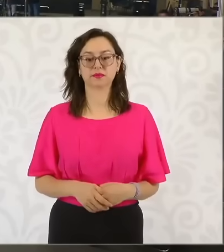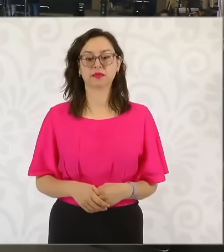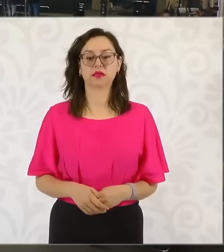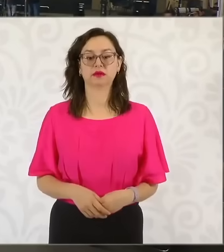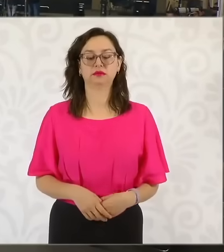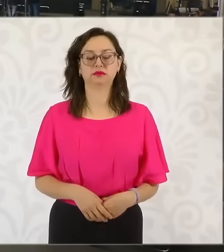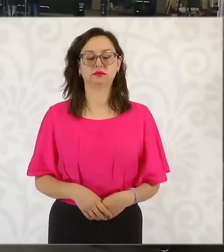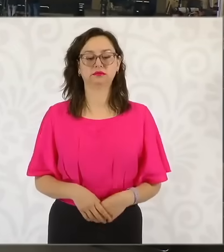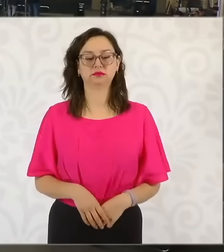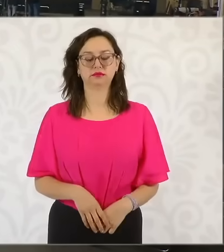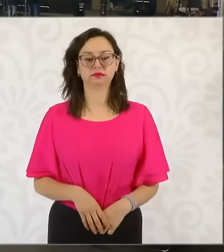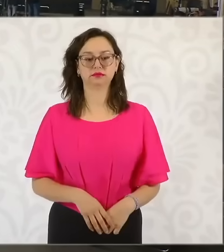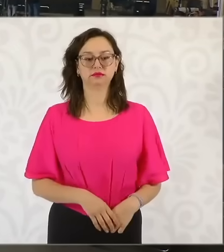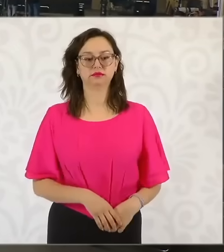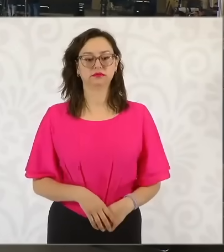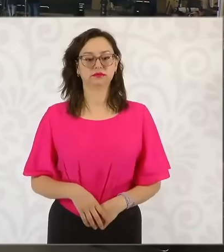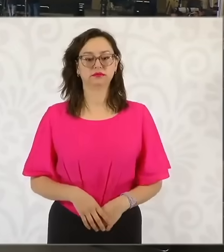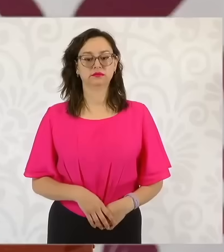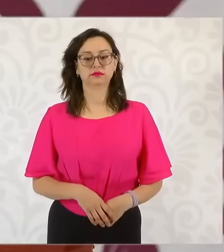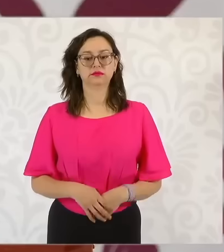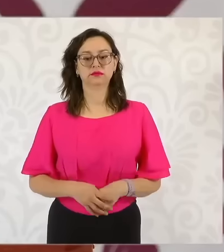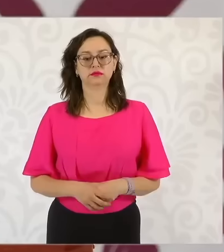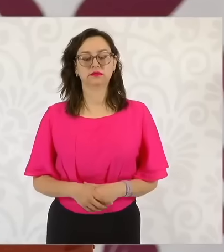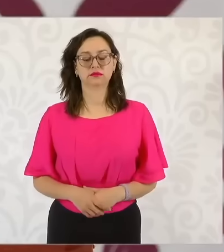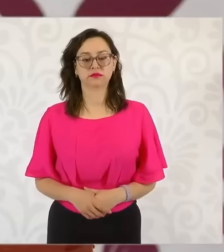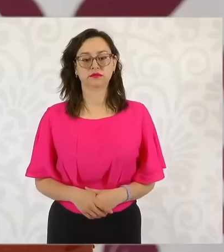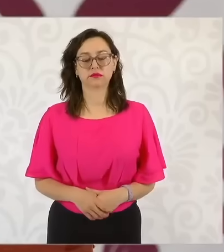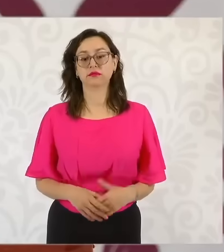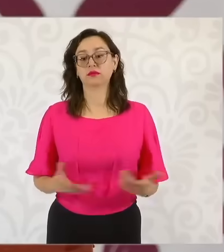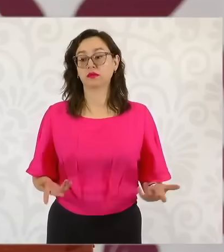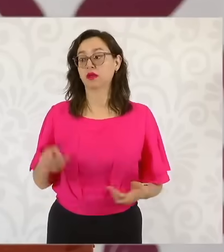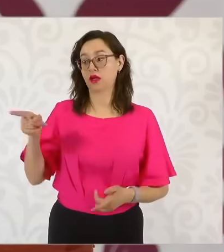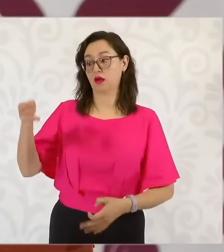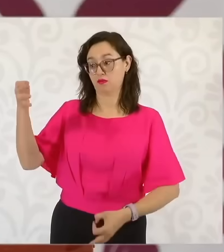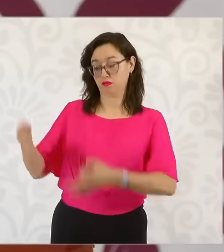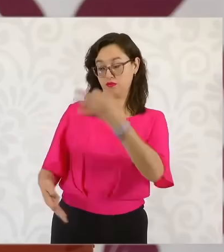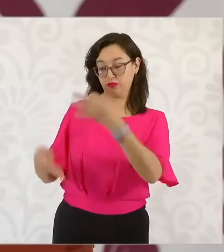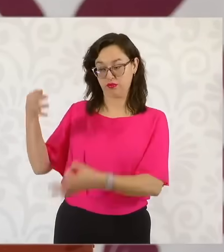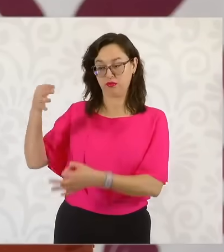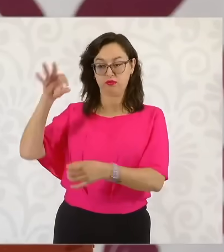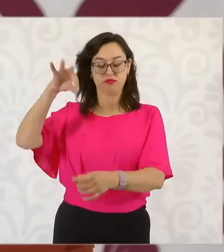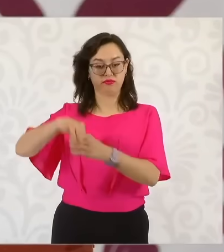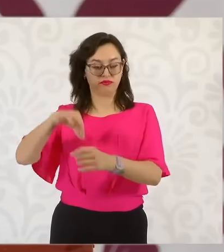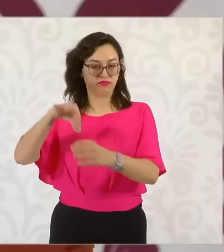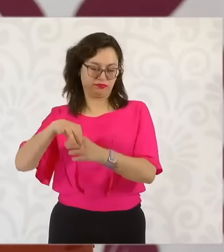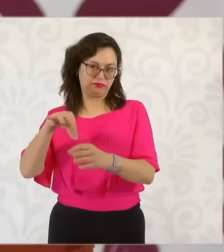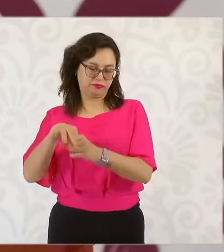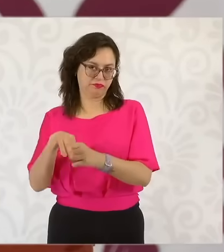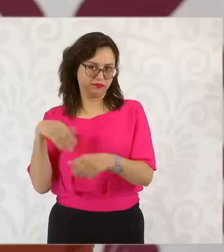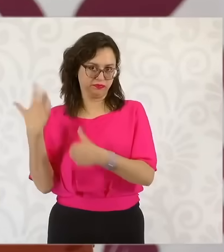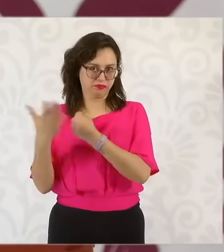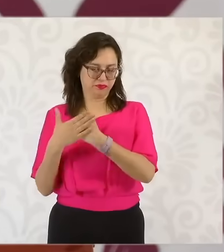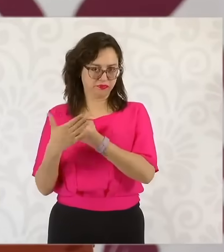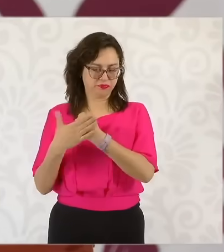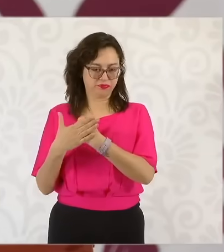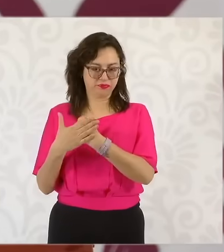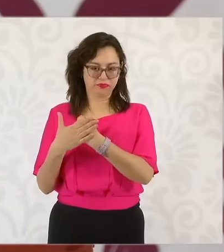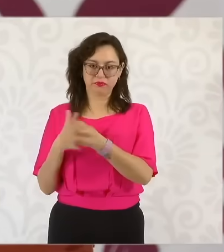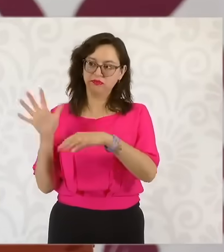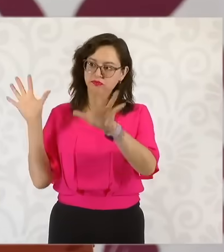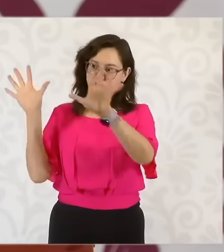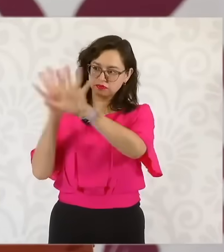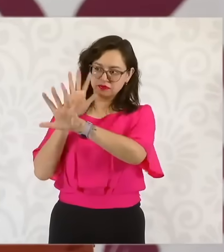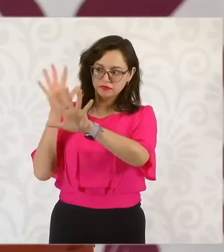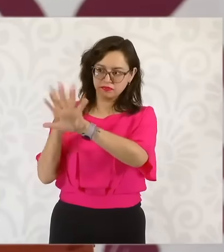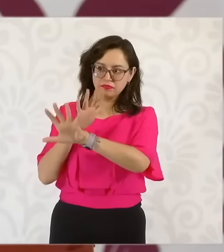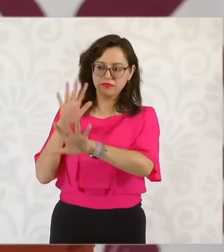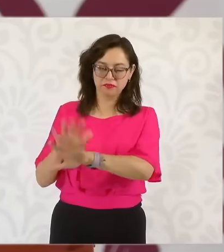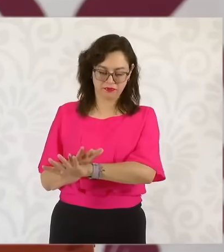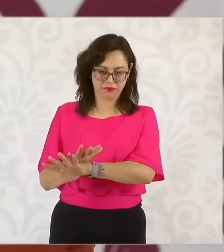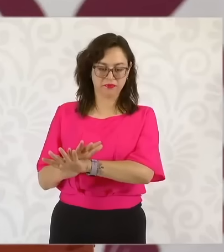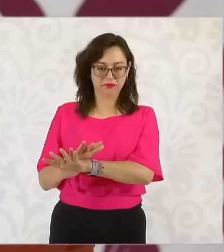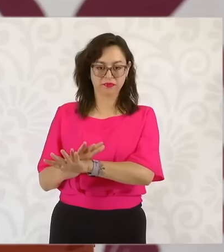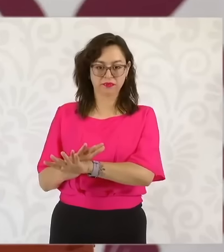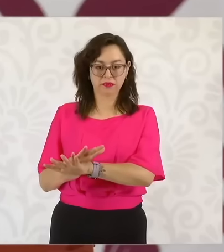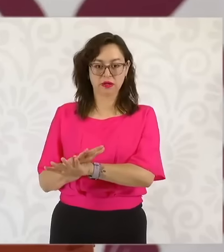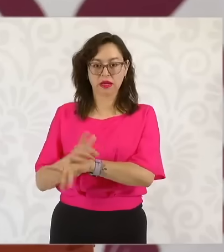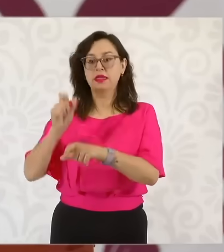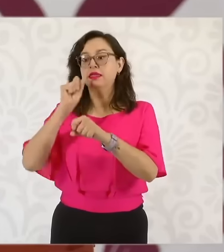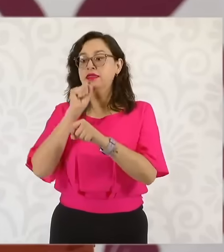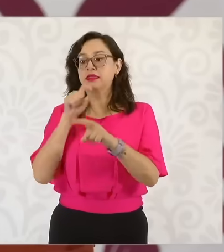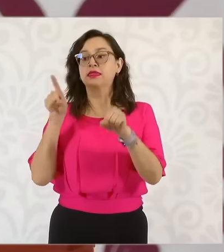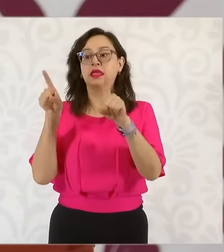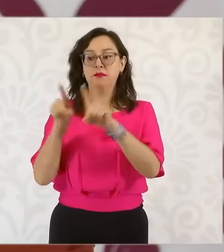además de la elección tiene planteamiento sobre temporalidad de